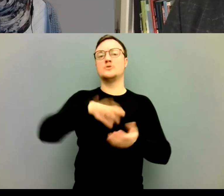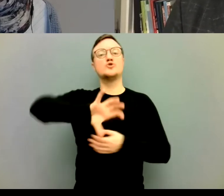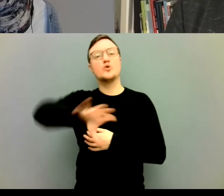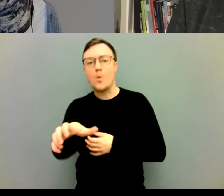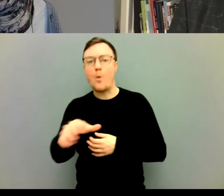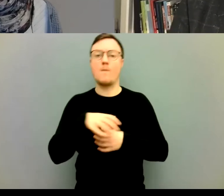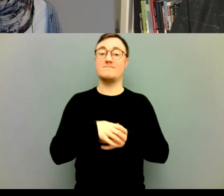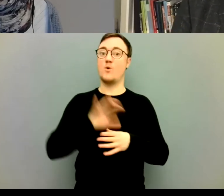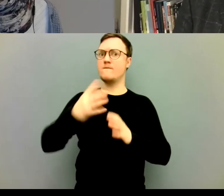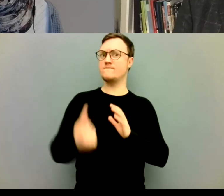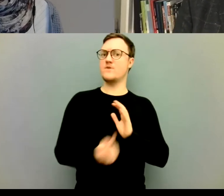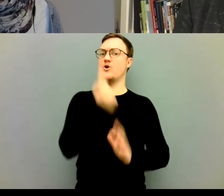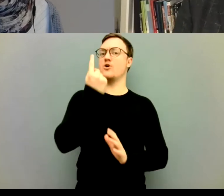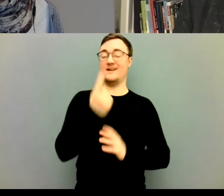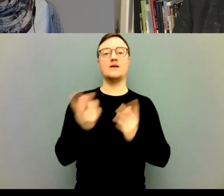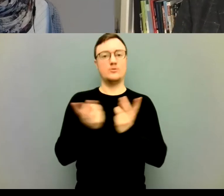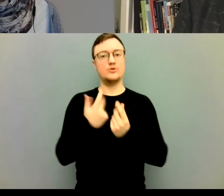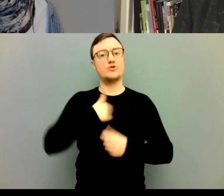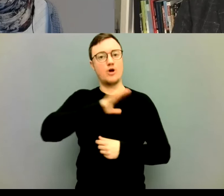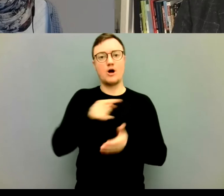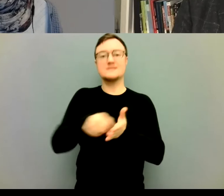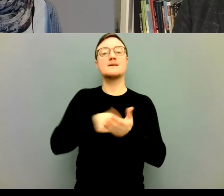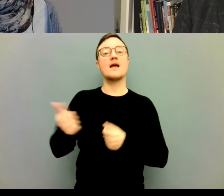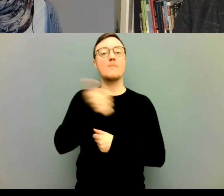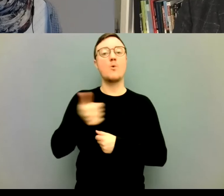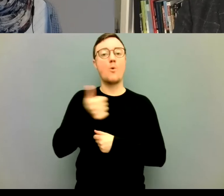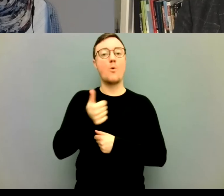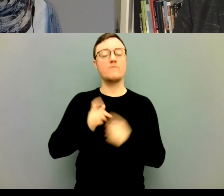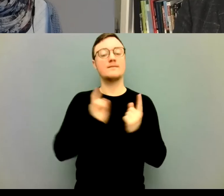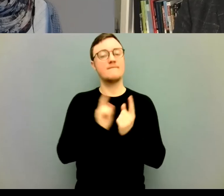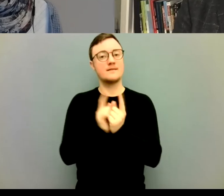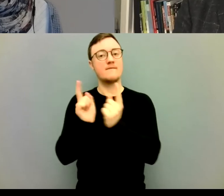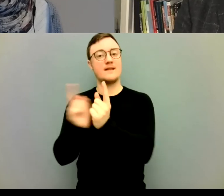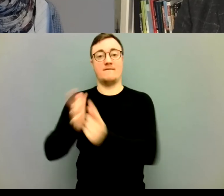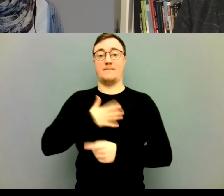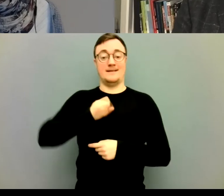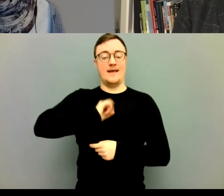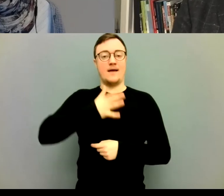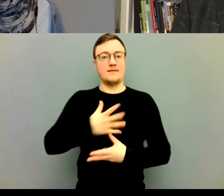har jag dels behov av kontinuitet hos min egen fasta läkare i primärvården-